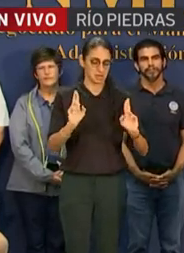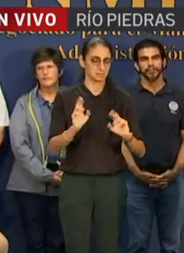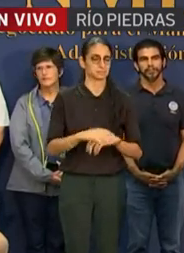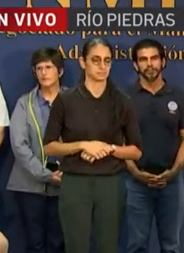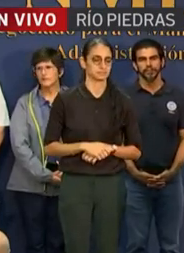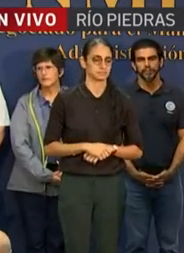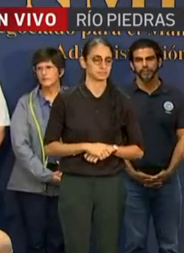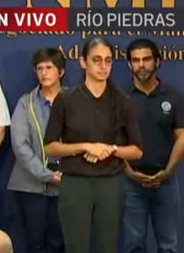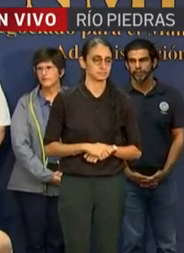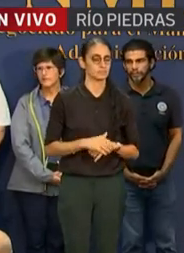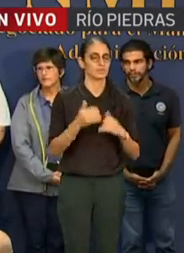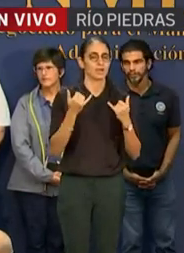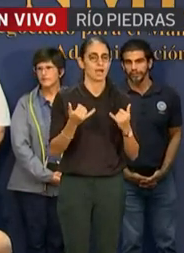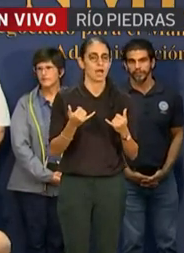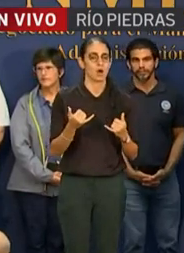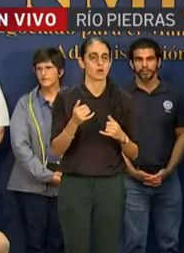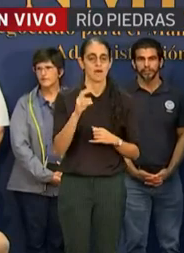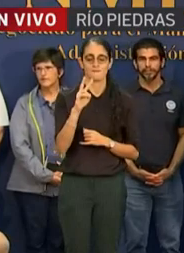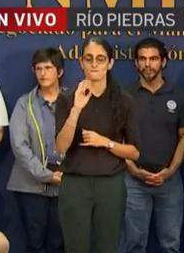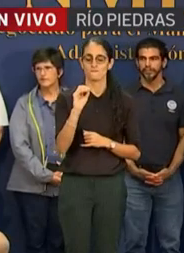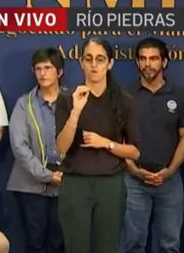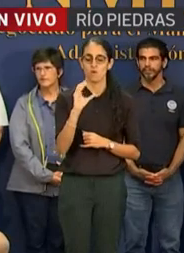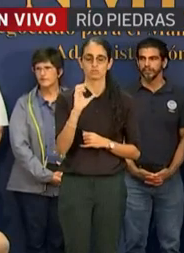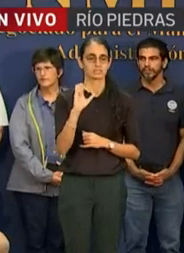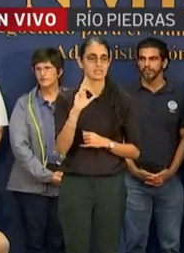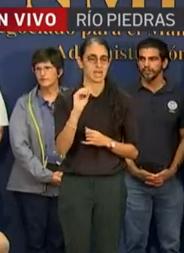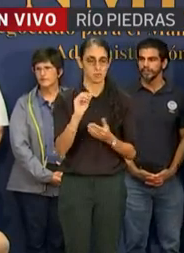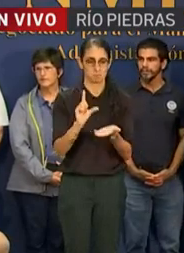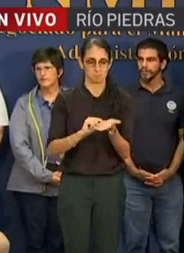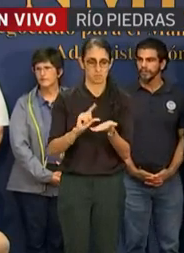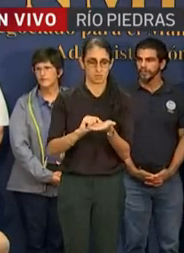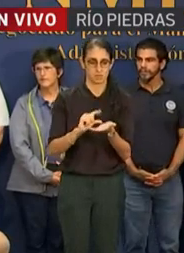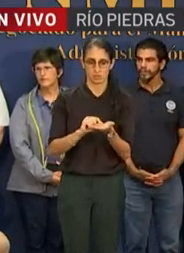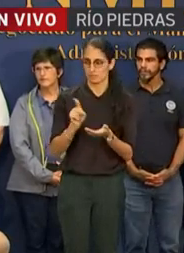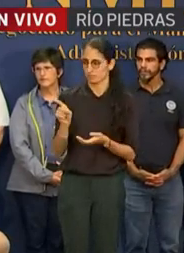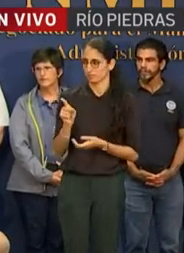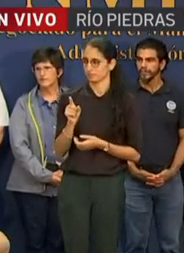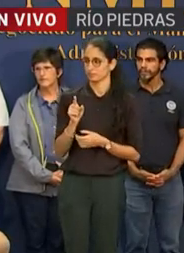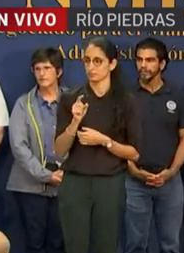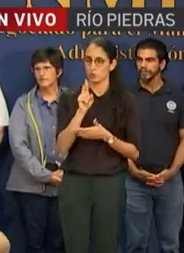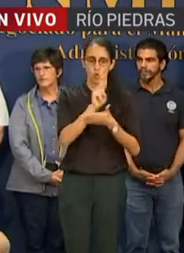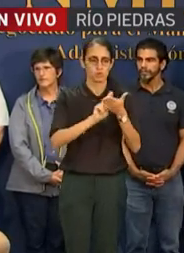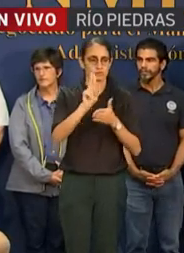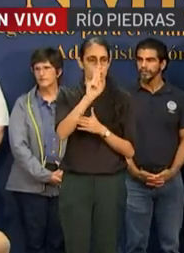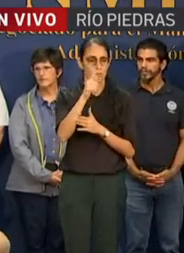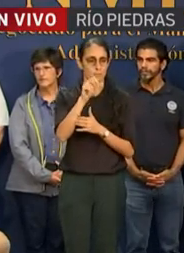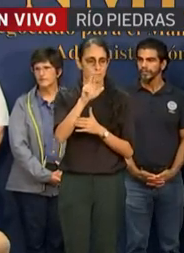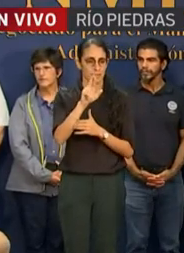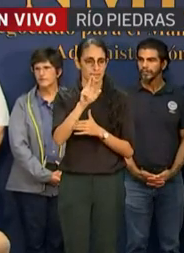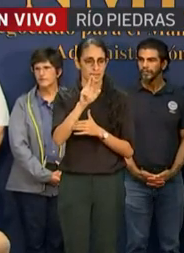COMPLETO QUE ESTÁ APOYANDO TODO